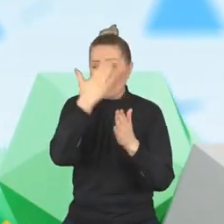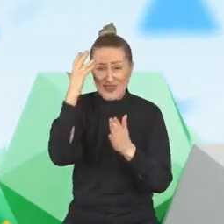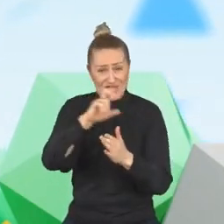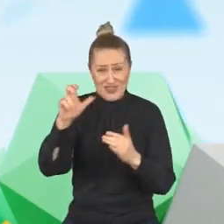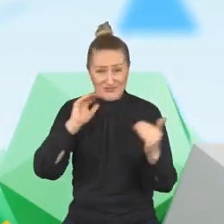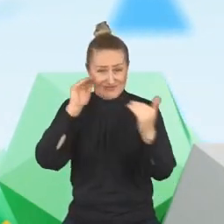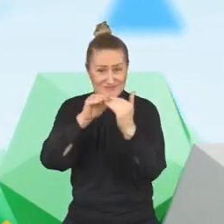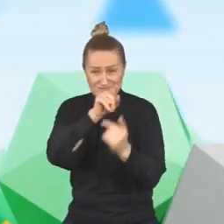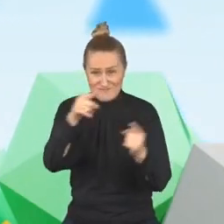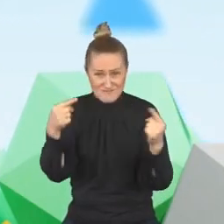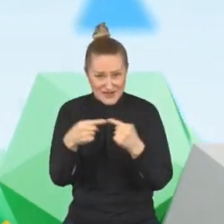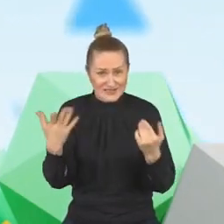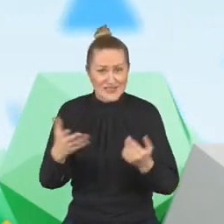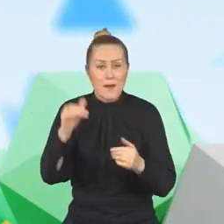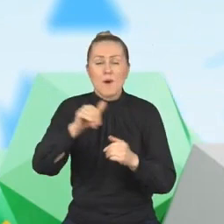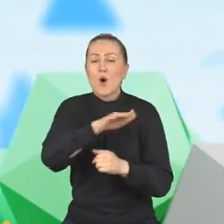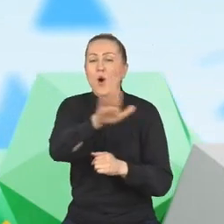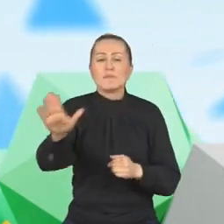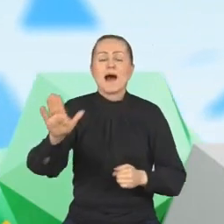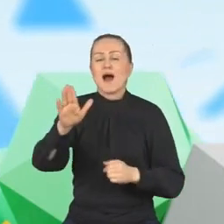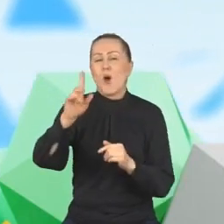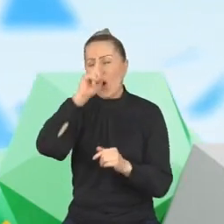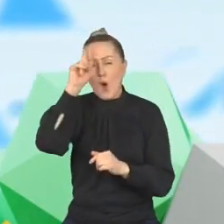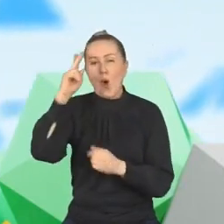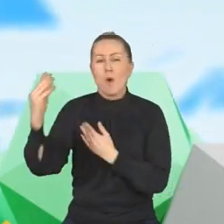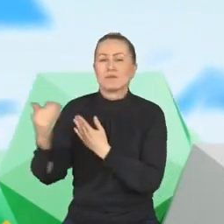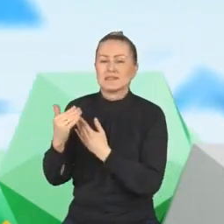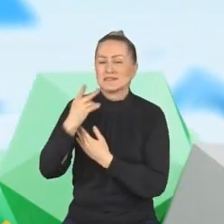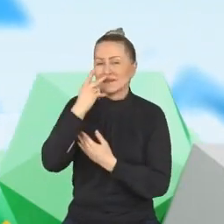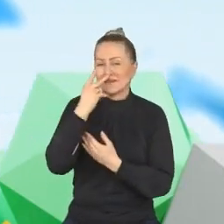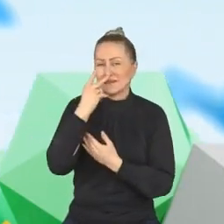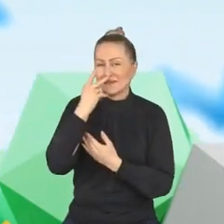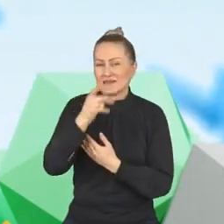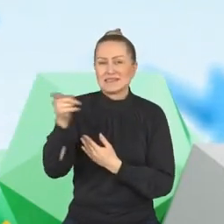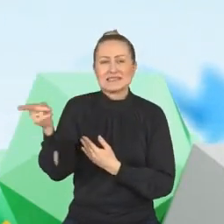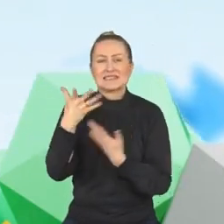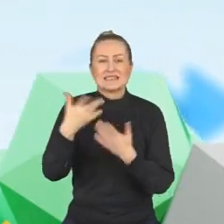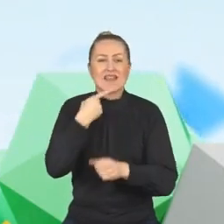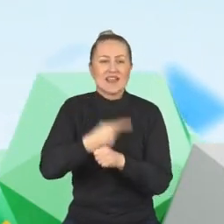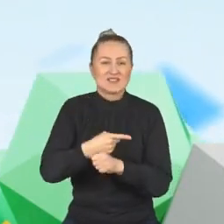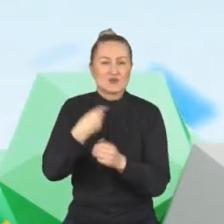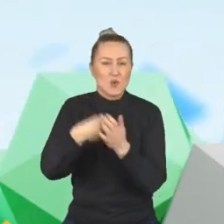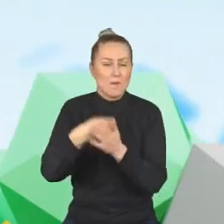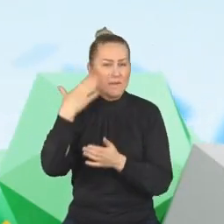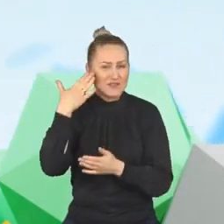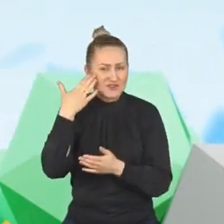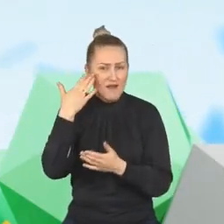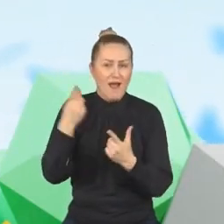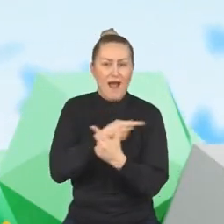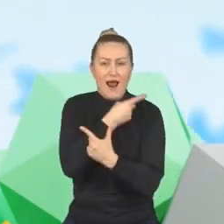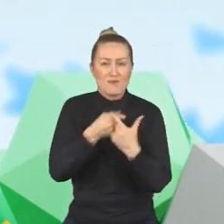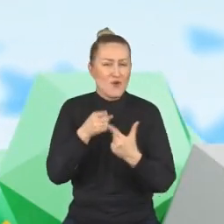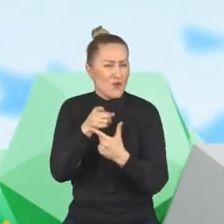otoczeniu osoby, które stoją przed decyzją o zakupie mieszkania. To jest decyzja przed którą stoi wiele moich rówieśniczek i